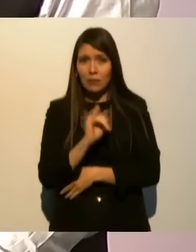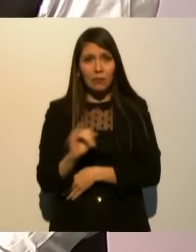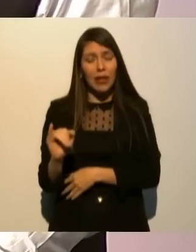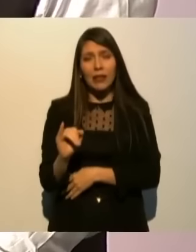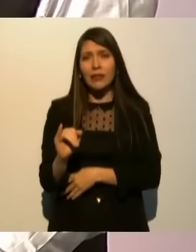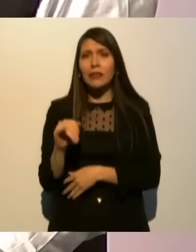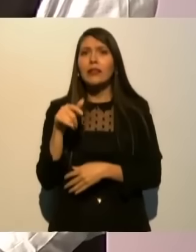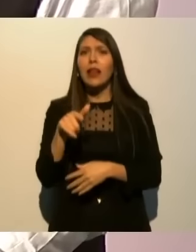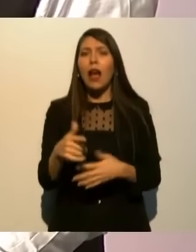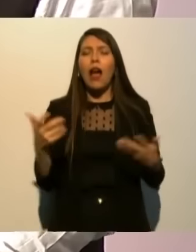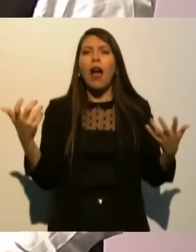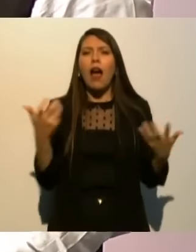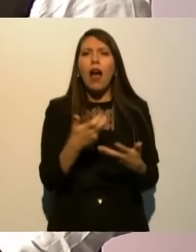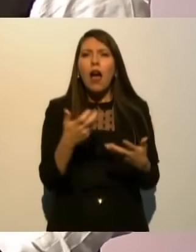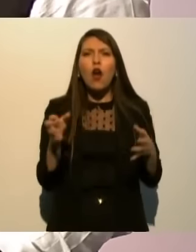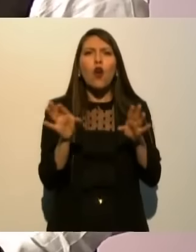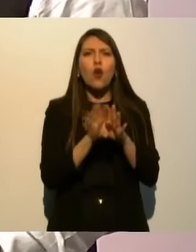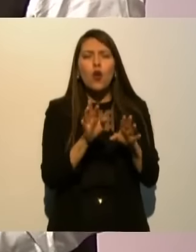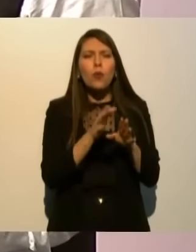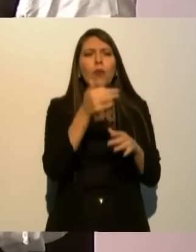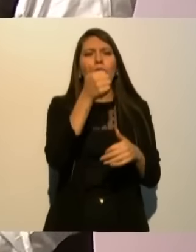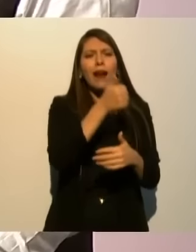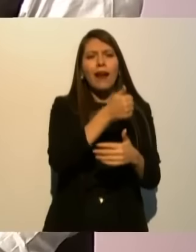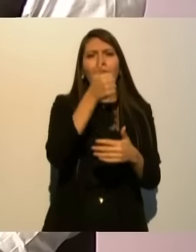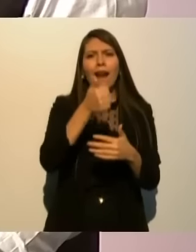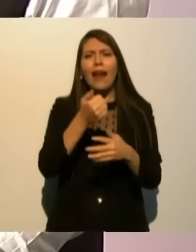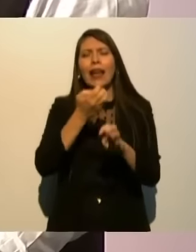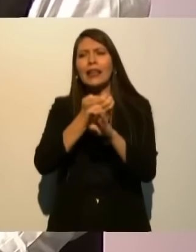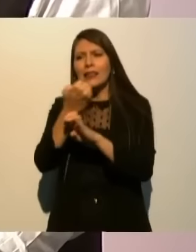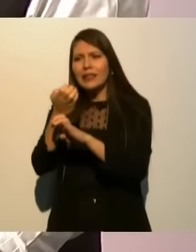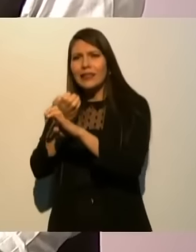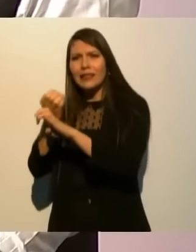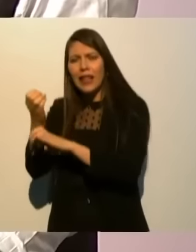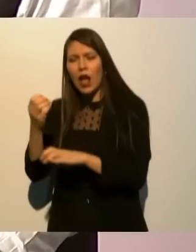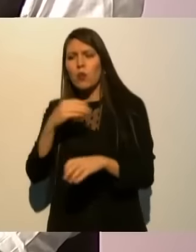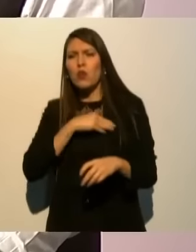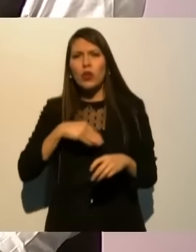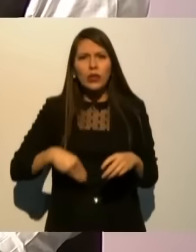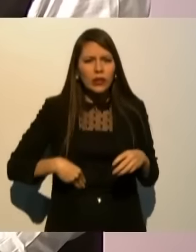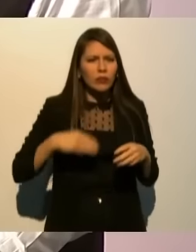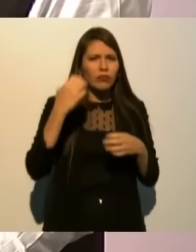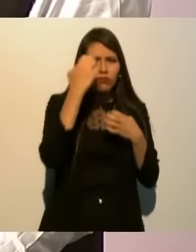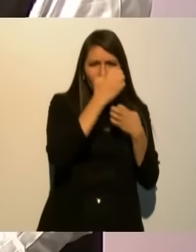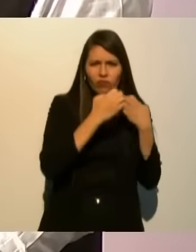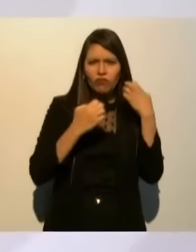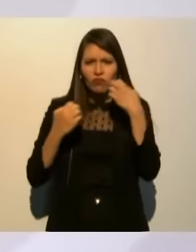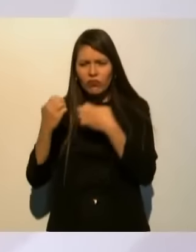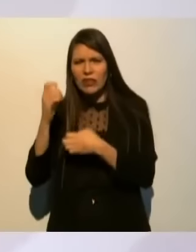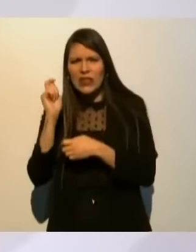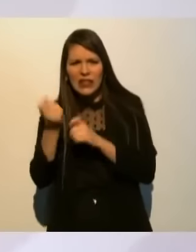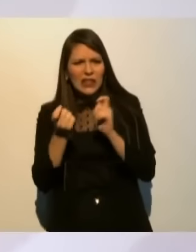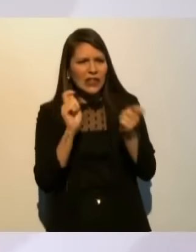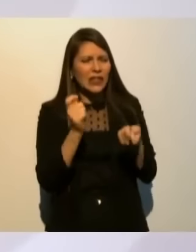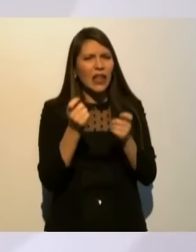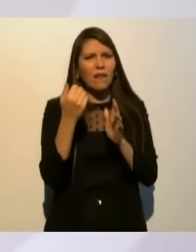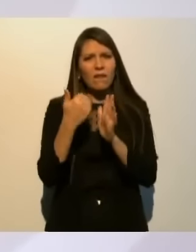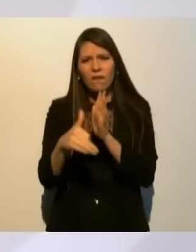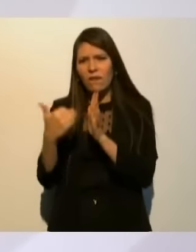Por entidad y municipio por municipio como el que ya estamos realizando en todo el país que nunca